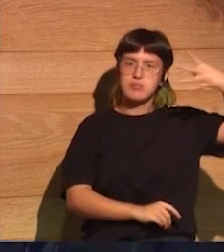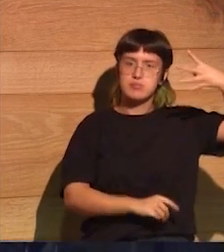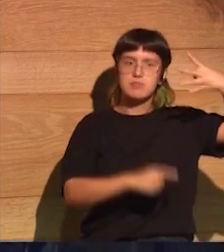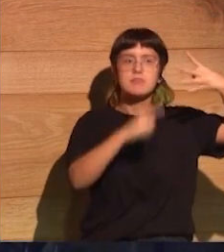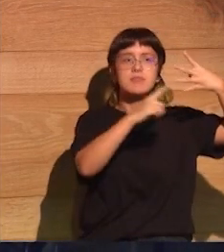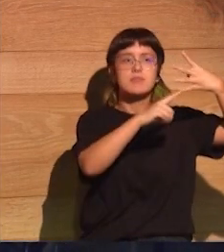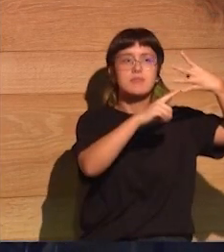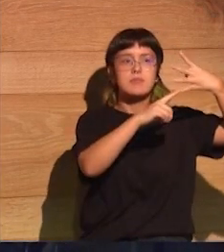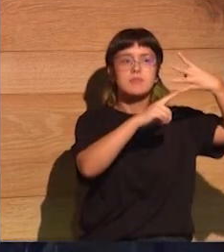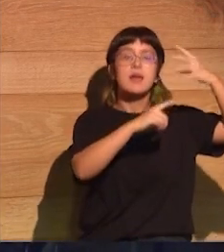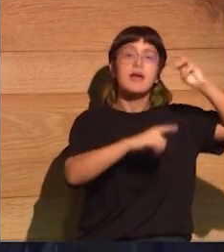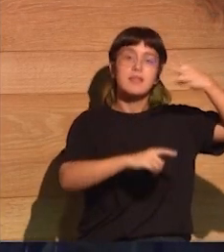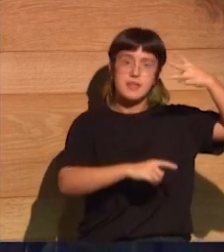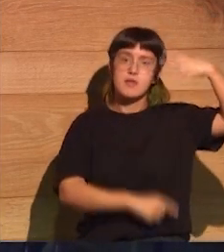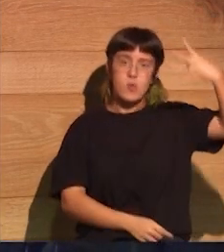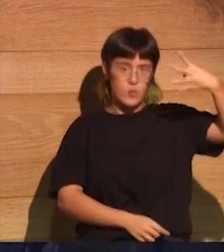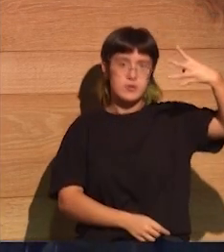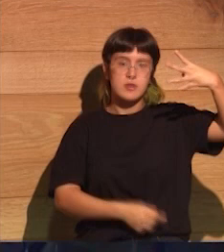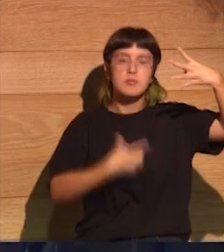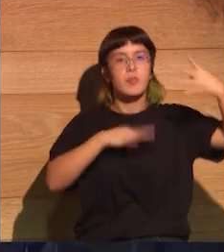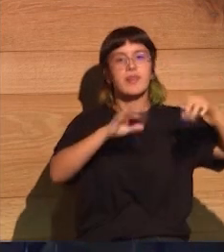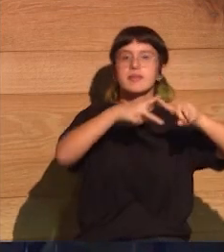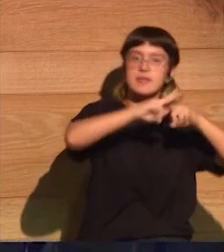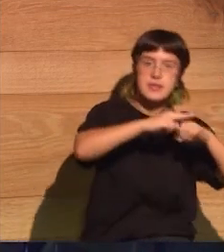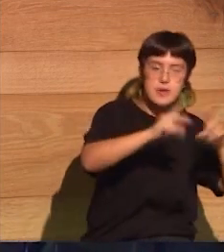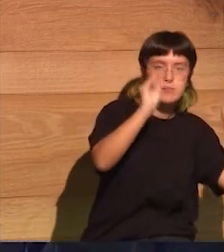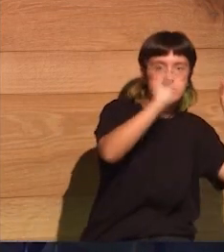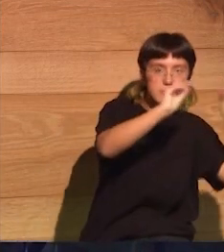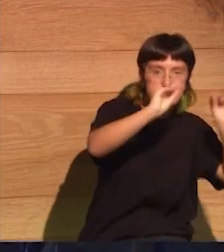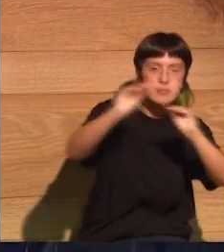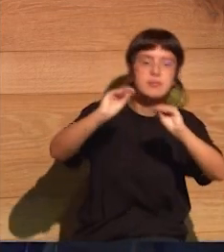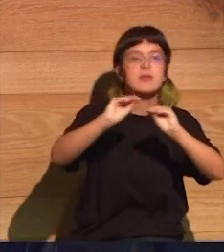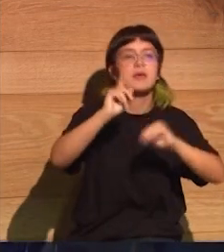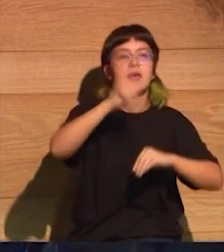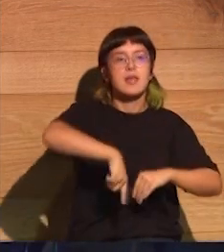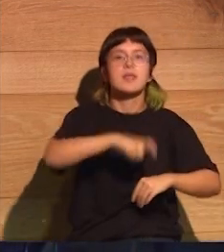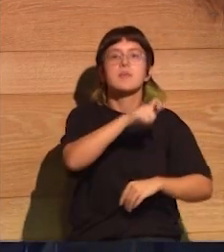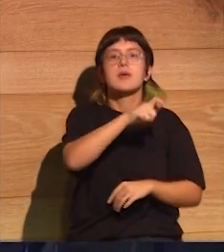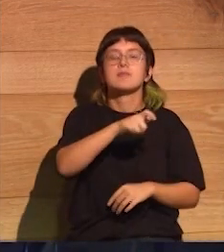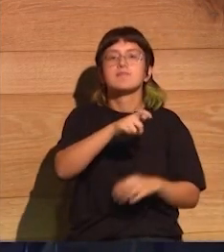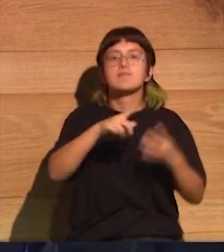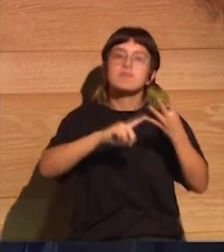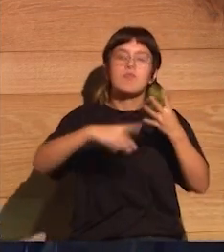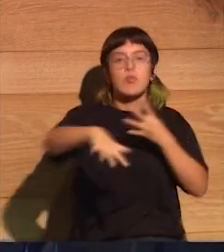En la tercera y en la 4ta va a haber talleres, hay otro "Agora" donde podéis conversar con los ponentes de manera cercana